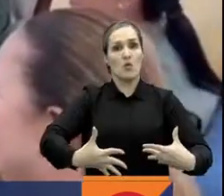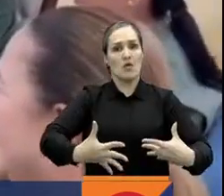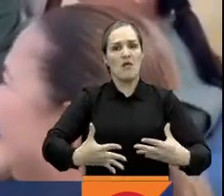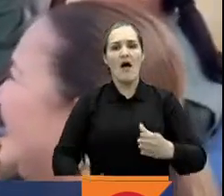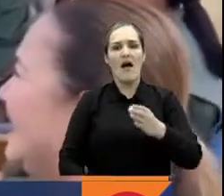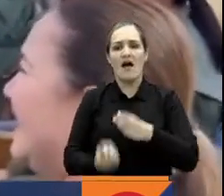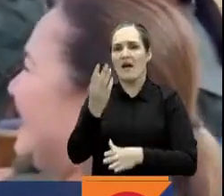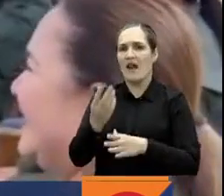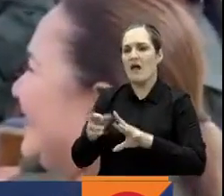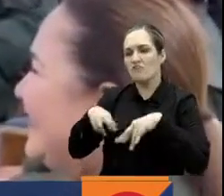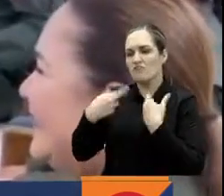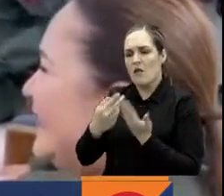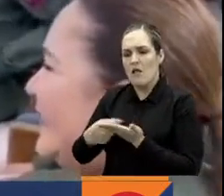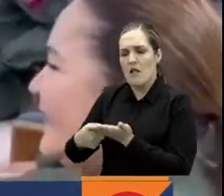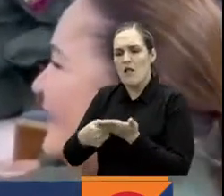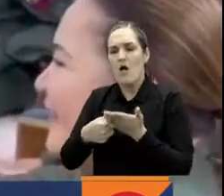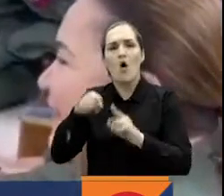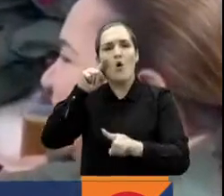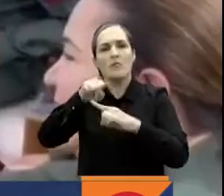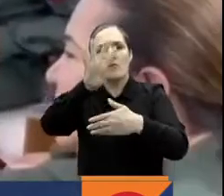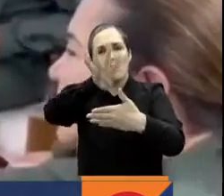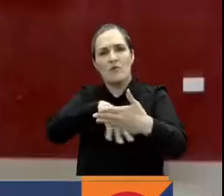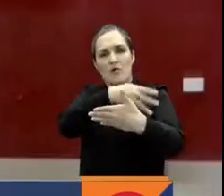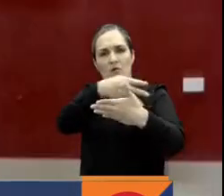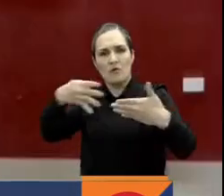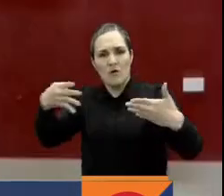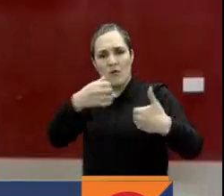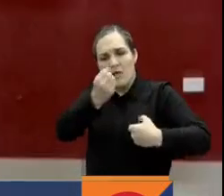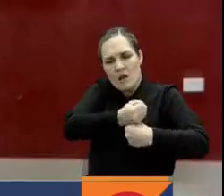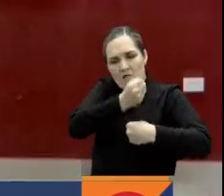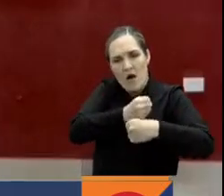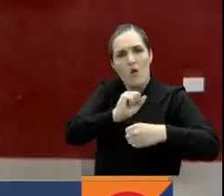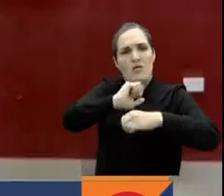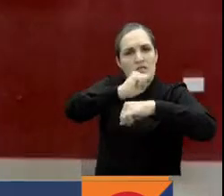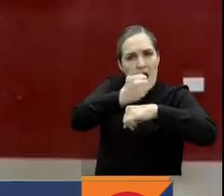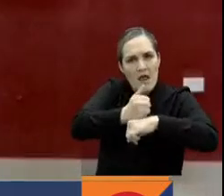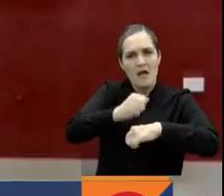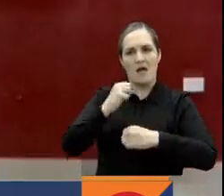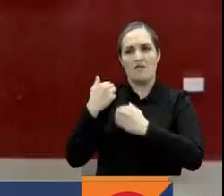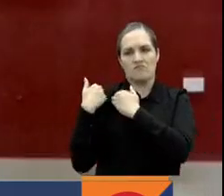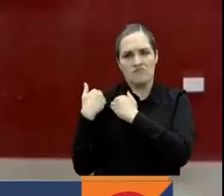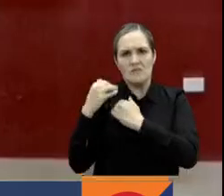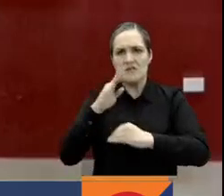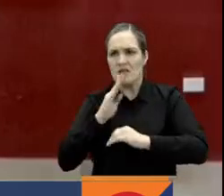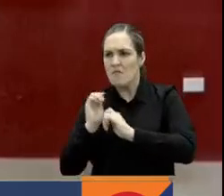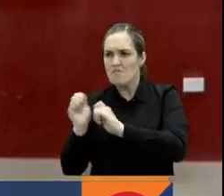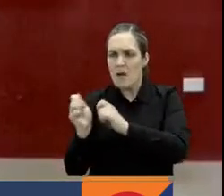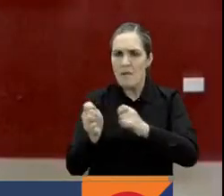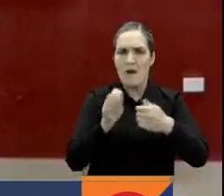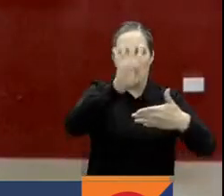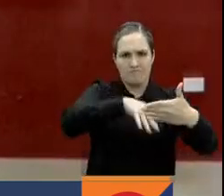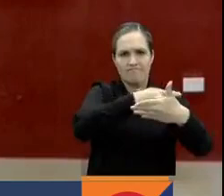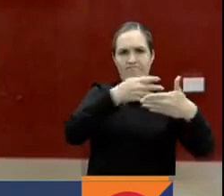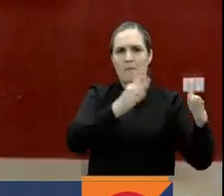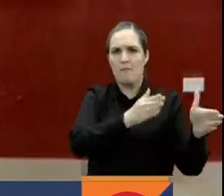A ADEMáS DE LA REAPERTURA